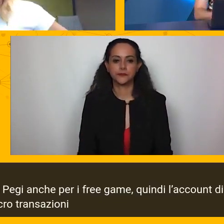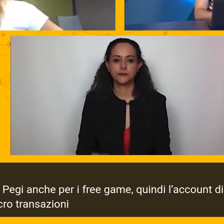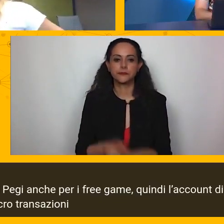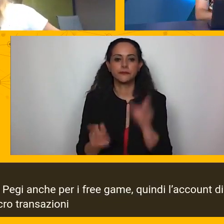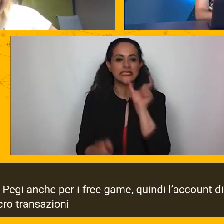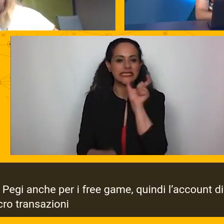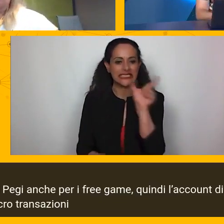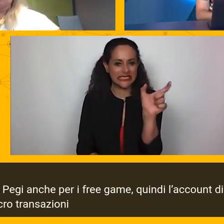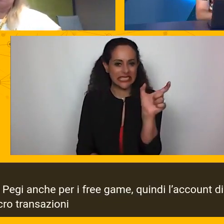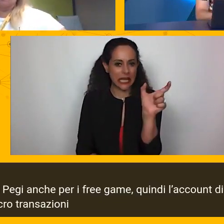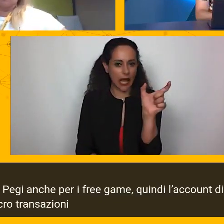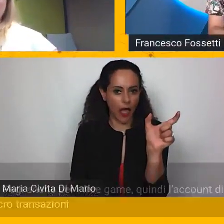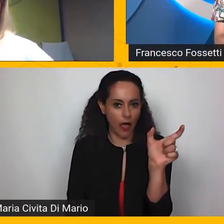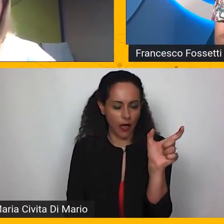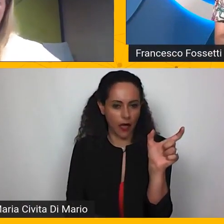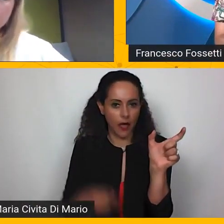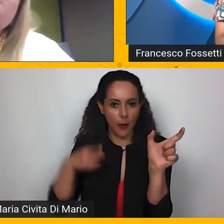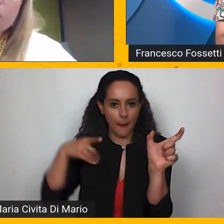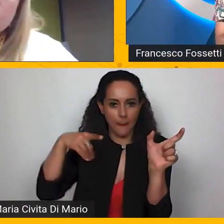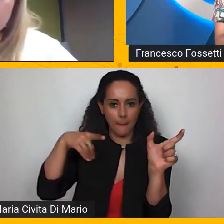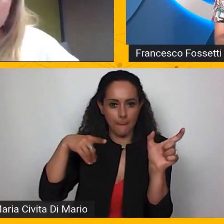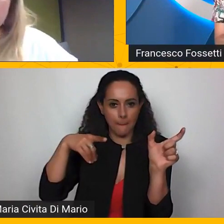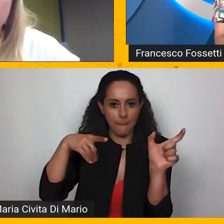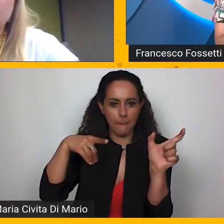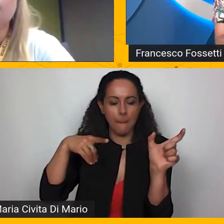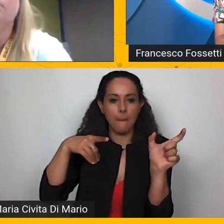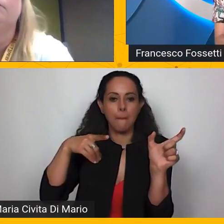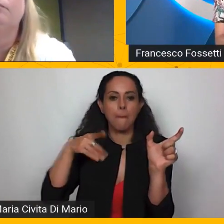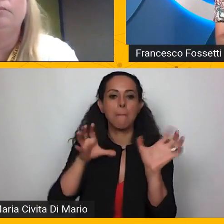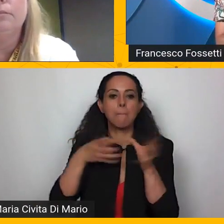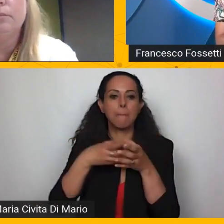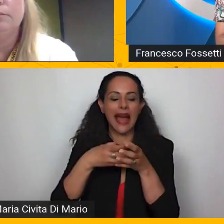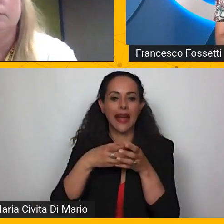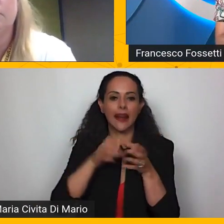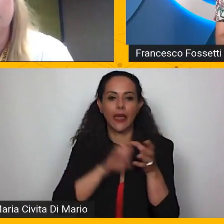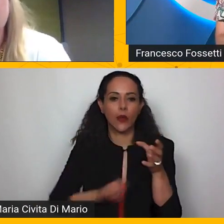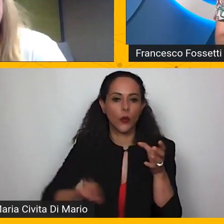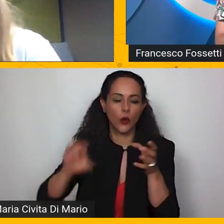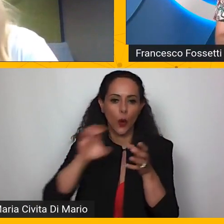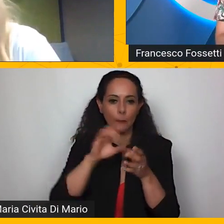il pegi è una sigla che eh